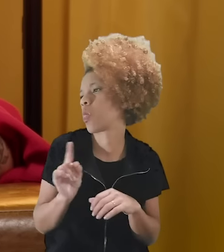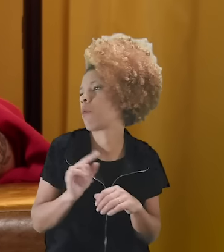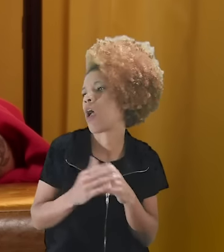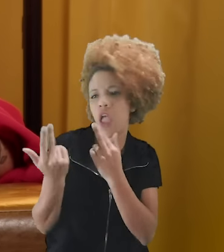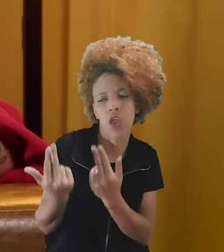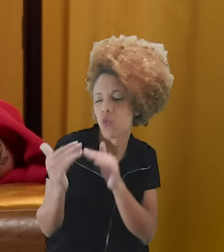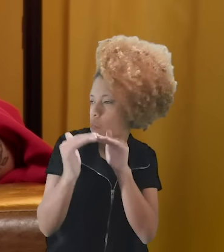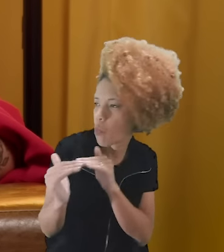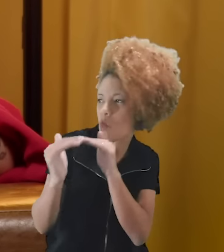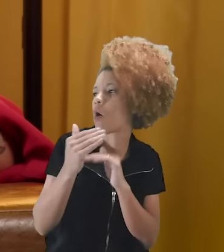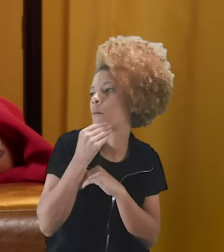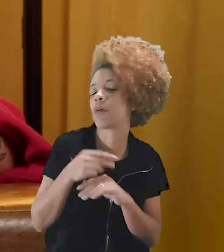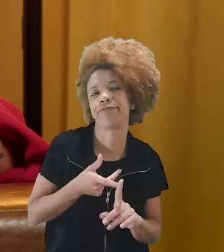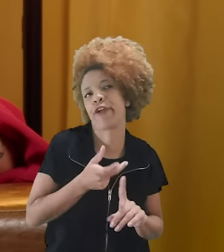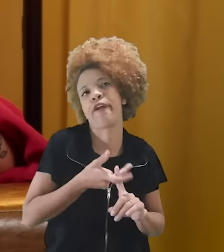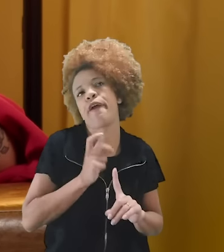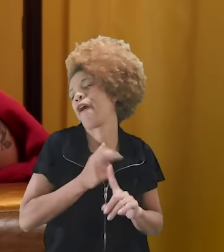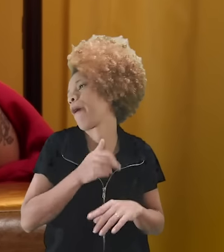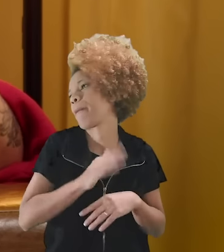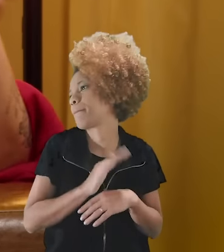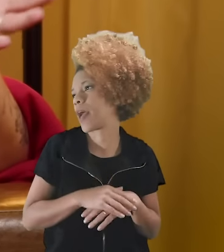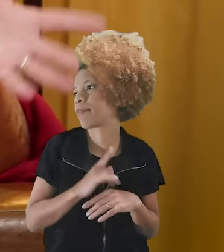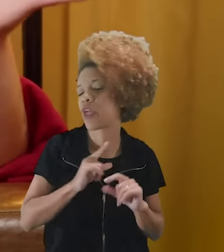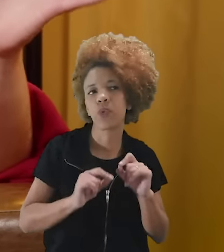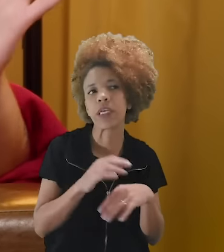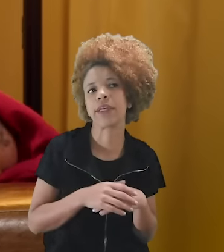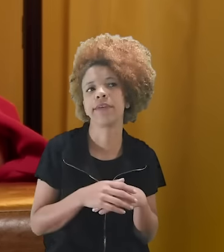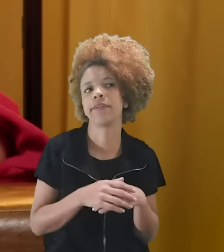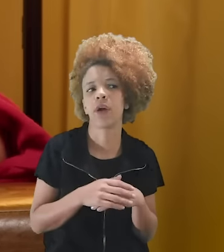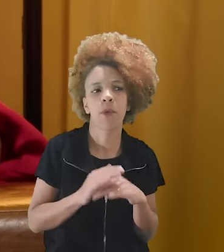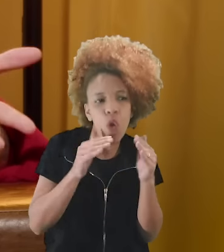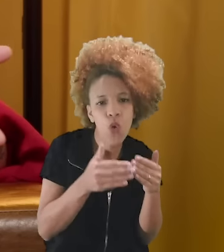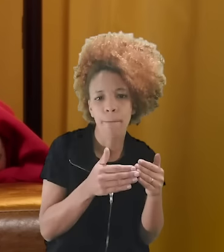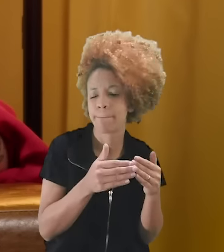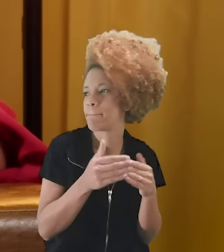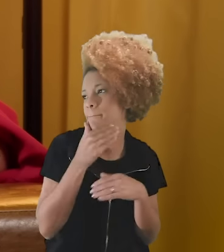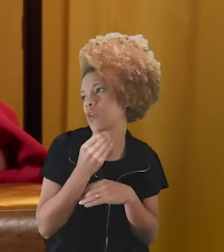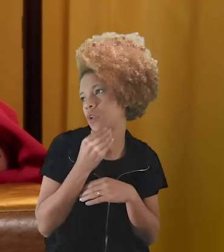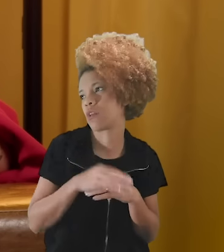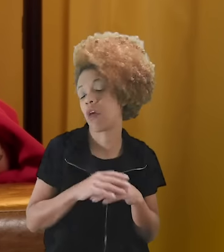um de um homem narrando então é mais O Hate por eu não pertencer ao público masculino né é isso